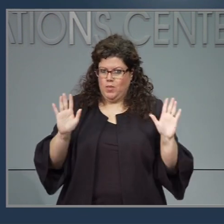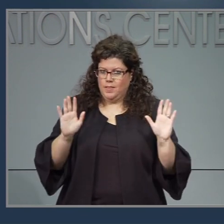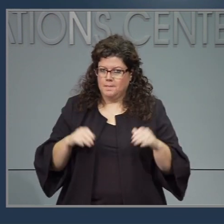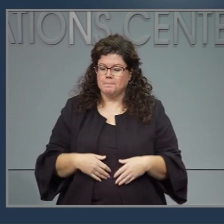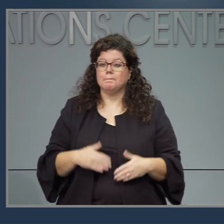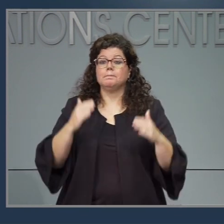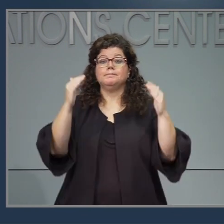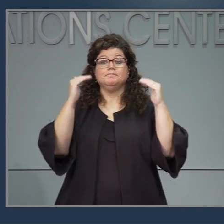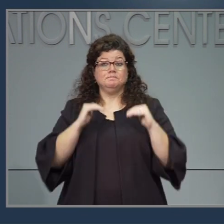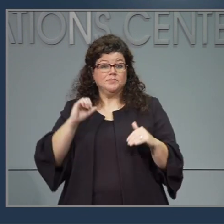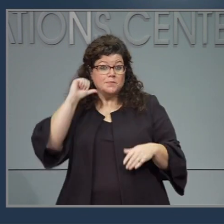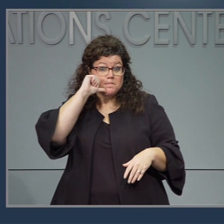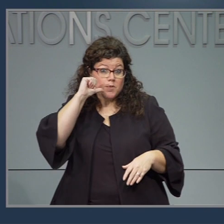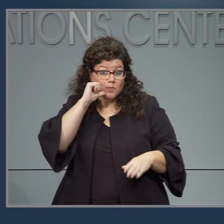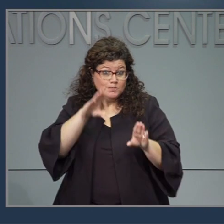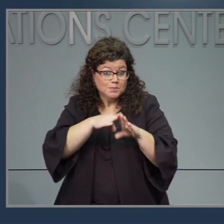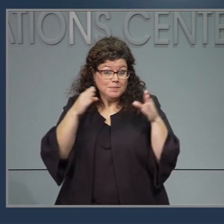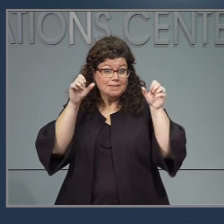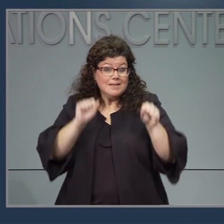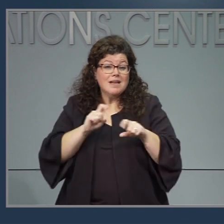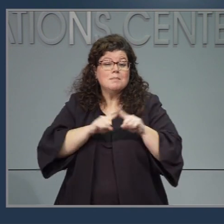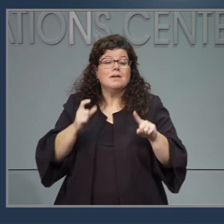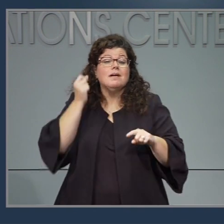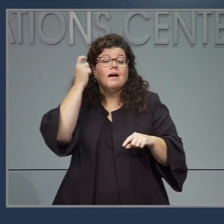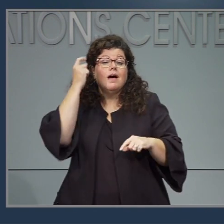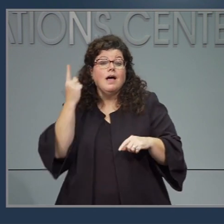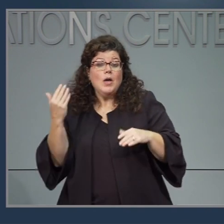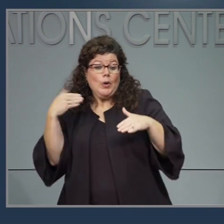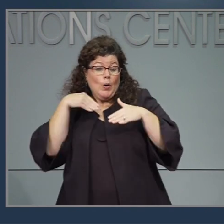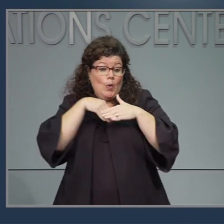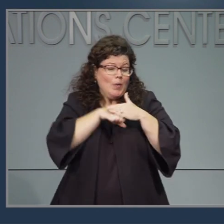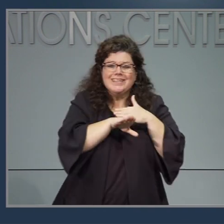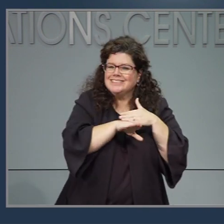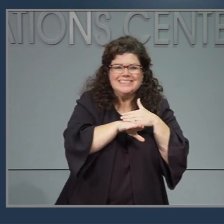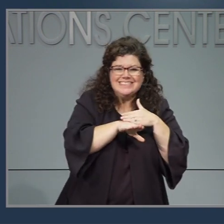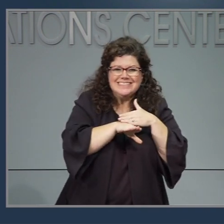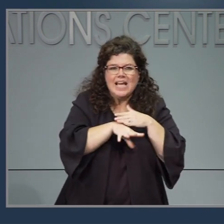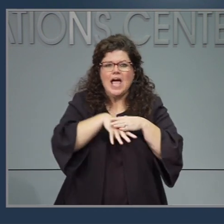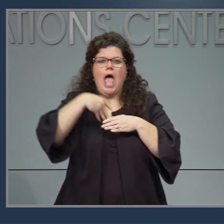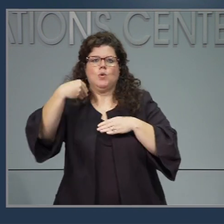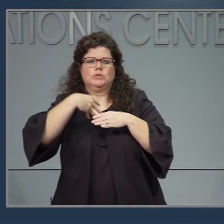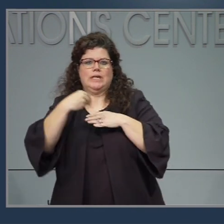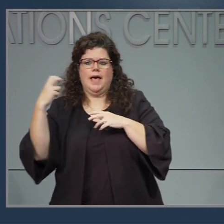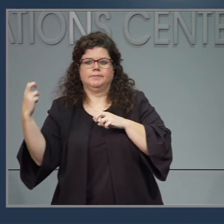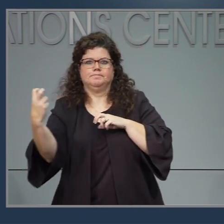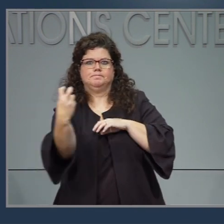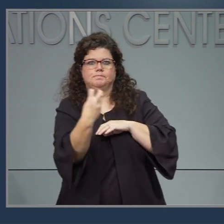Los bares también pueden operar al aire libre con una capacidad de treinta por ciento,